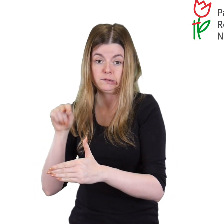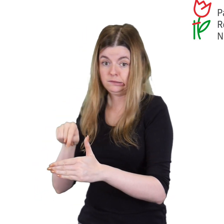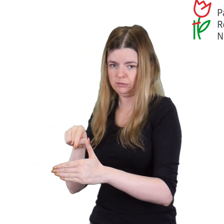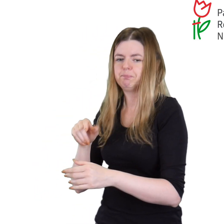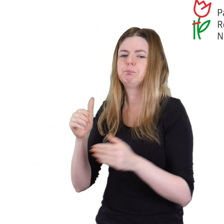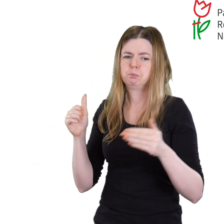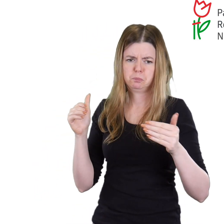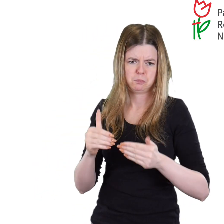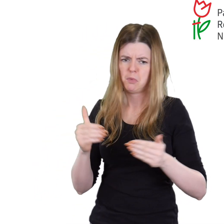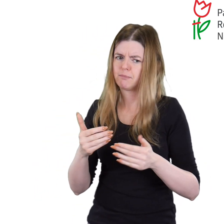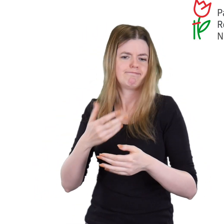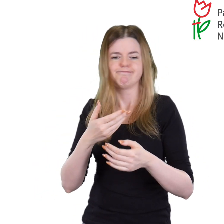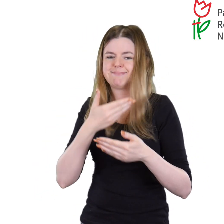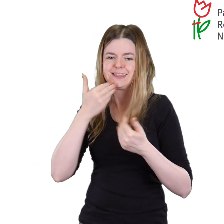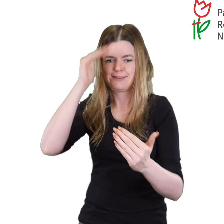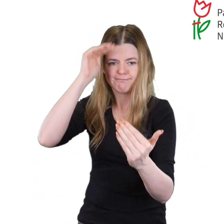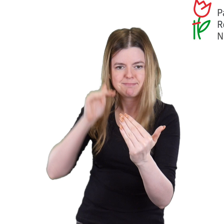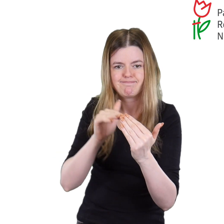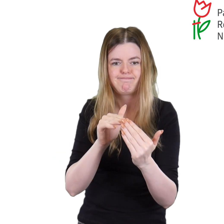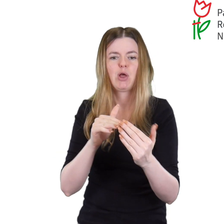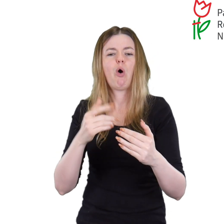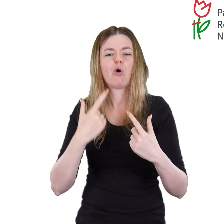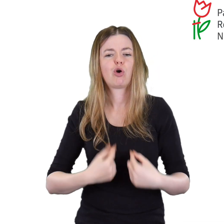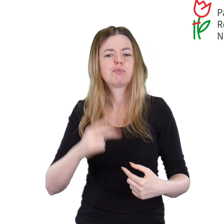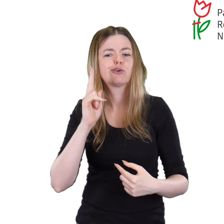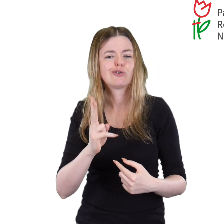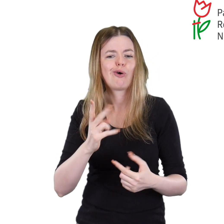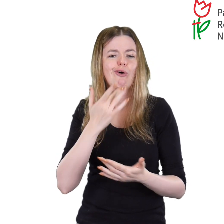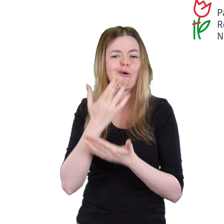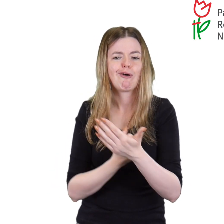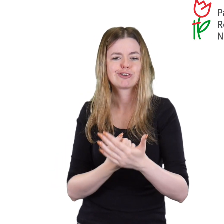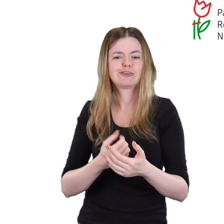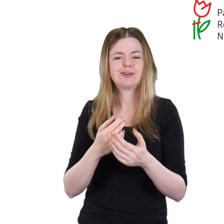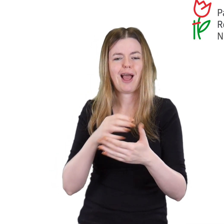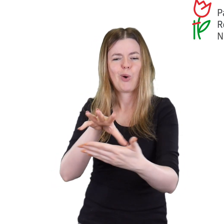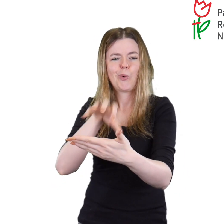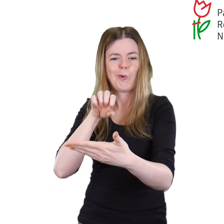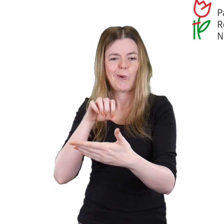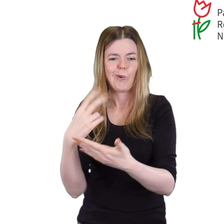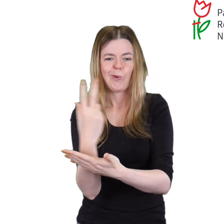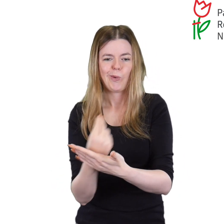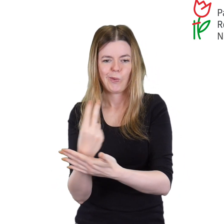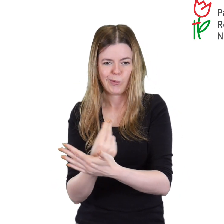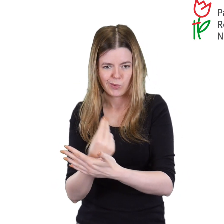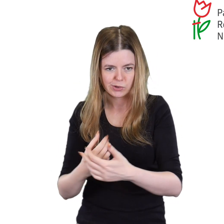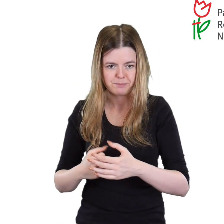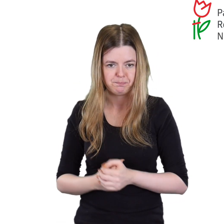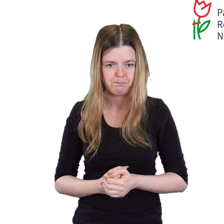które mogą być niedostępne dla osób korzystających z czytników ekranu.